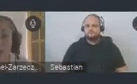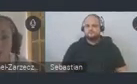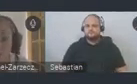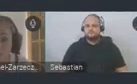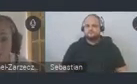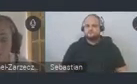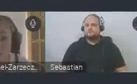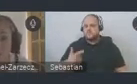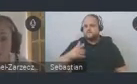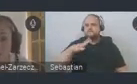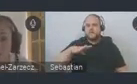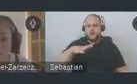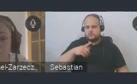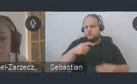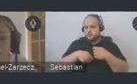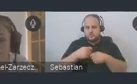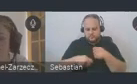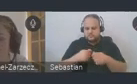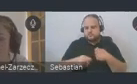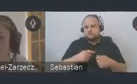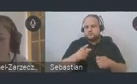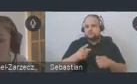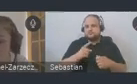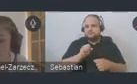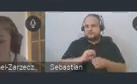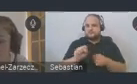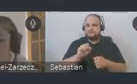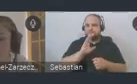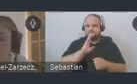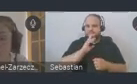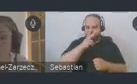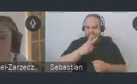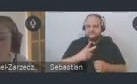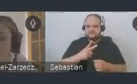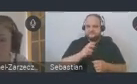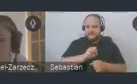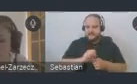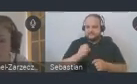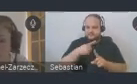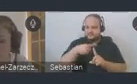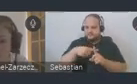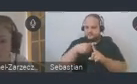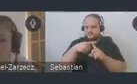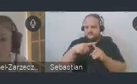Ale warto to robić, bo wtedy efekty uczenia się są dużo wyższe.